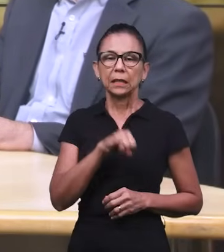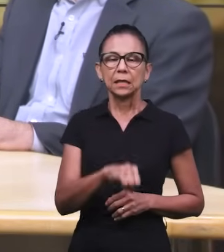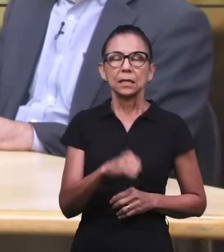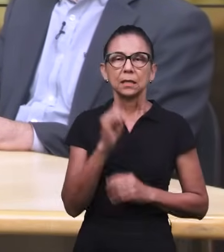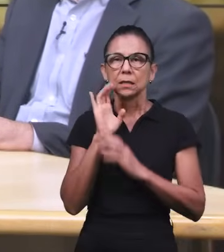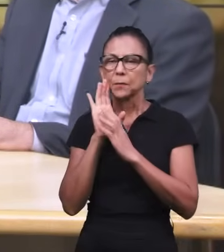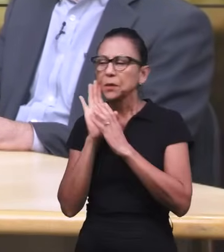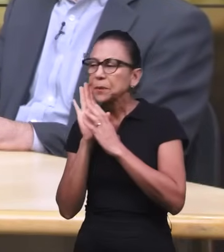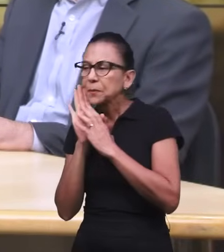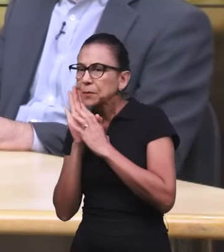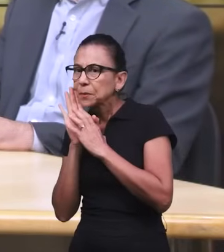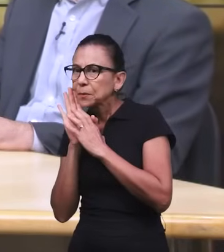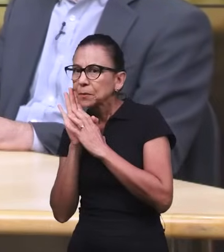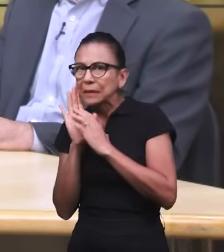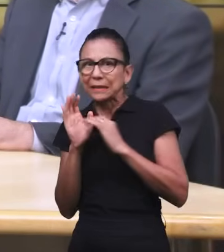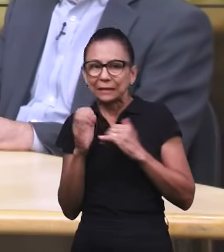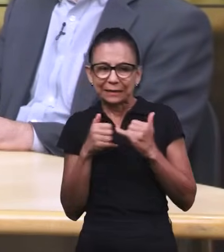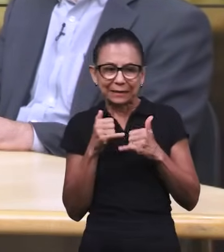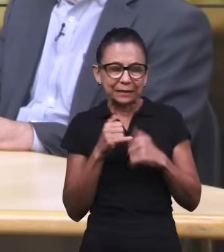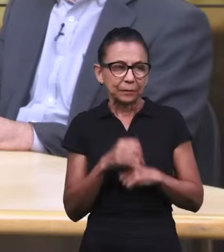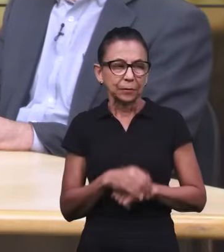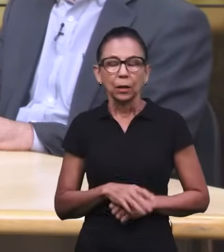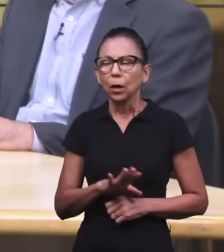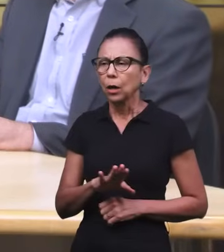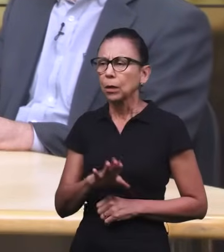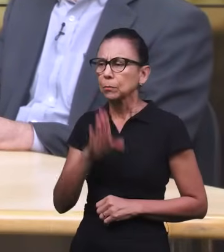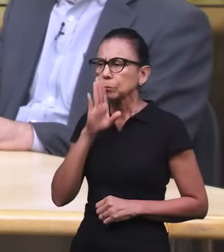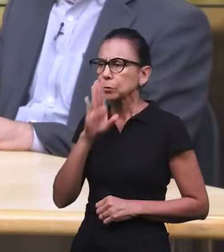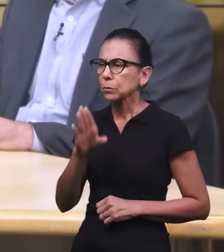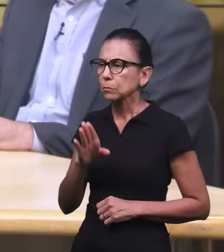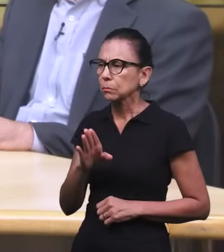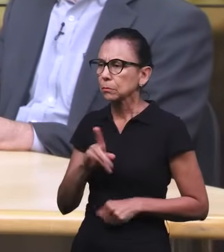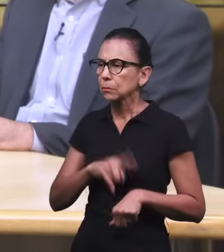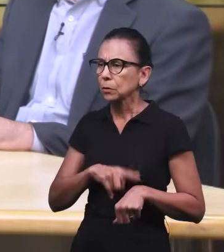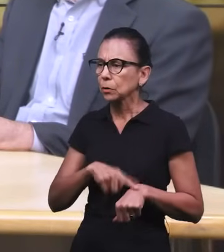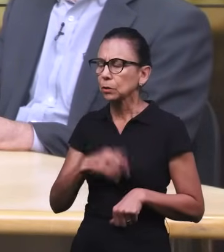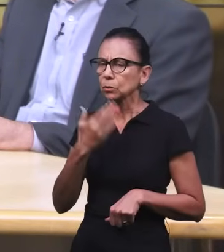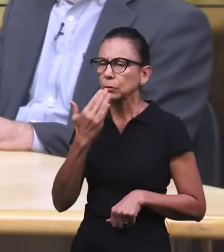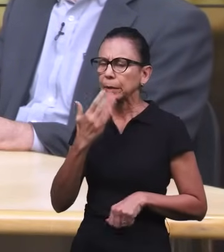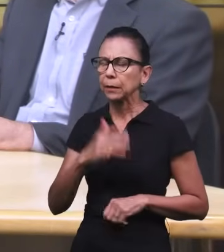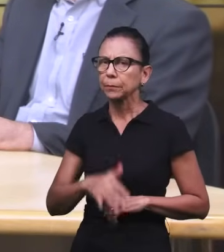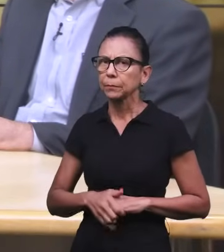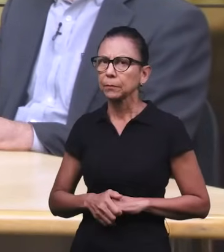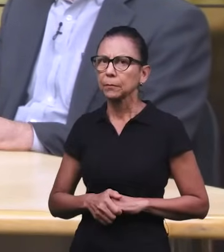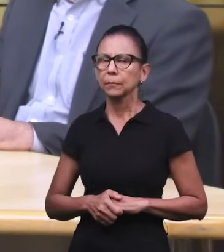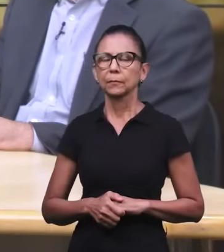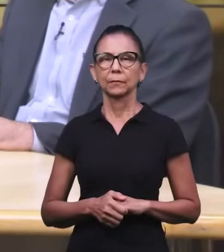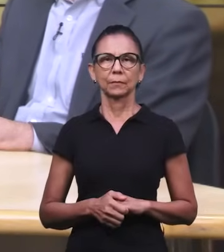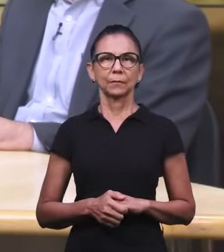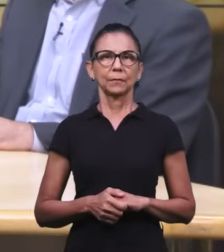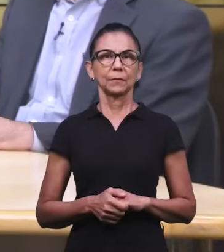falar é hora de comer ele tinha tanta autoridade né então o que é uma família unida na presença